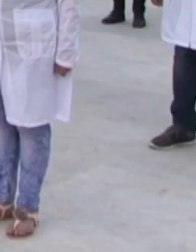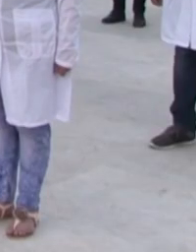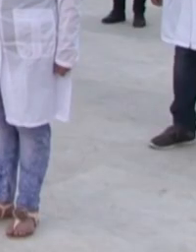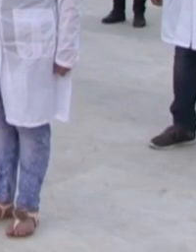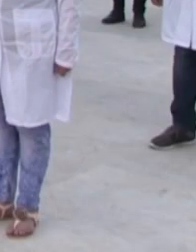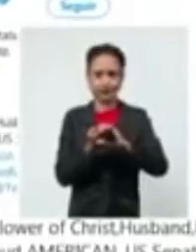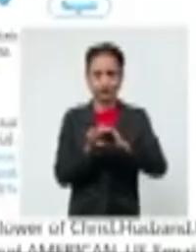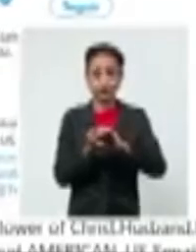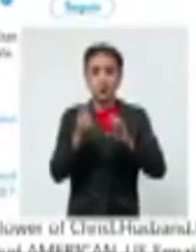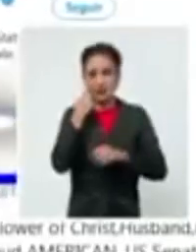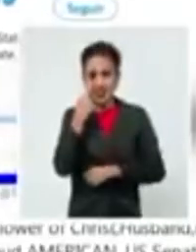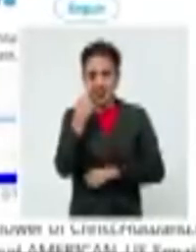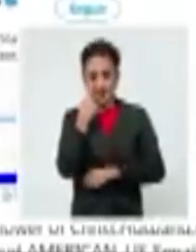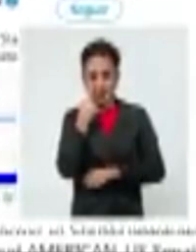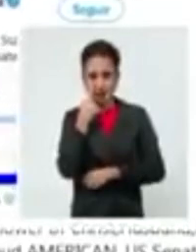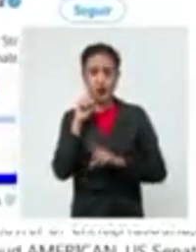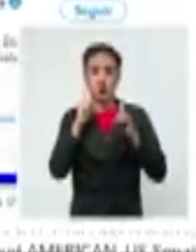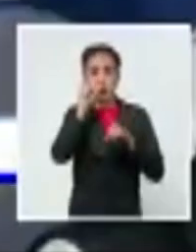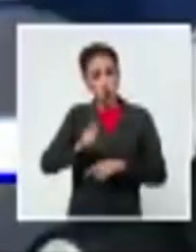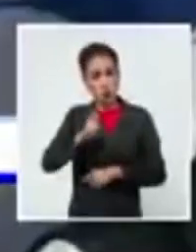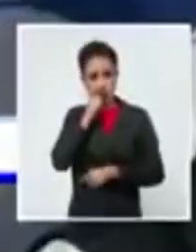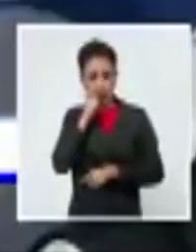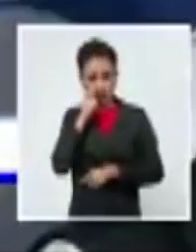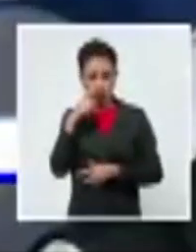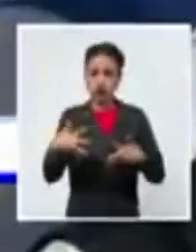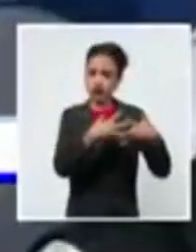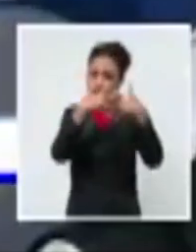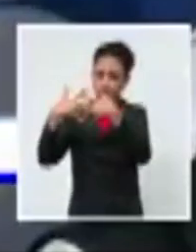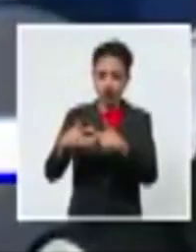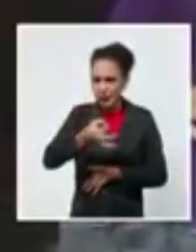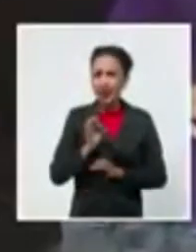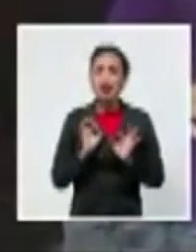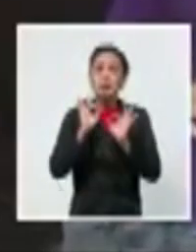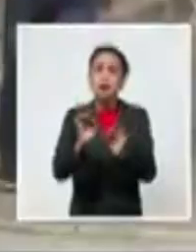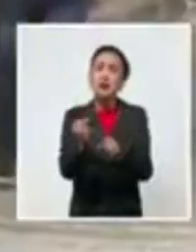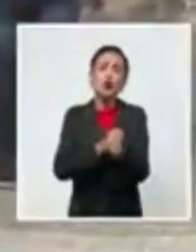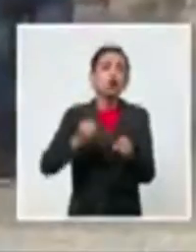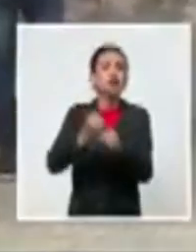Au Sénat des États-Unis, existe déjà un projet de loi qui vise à sanctionner tout pays